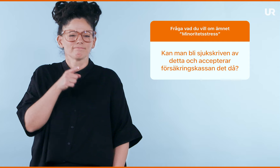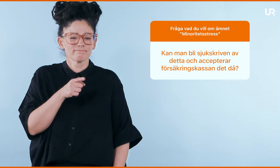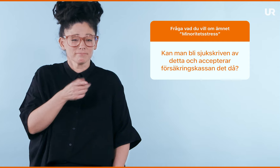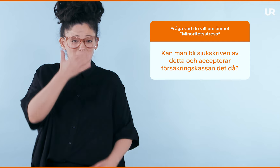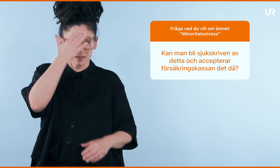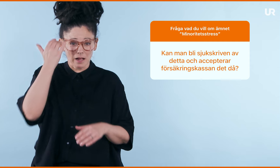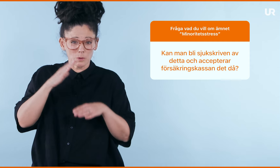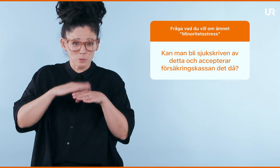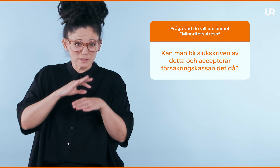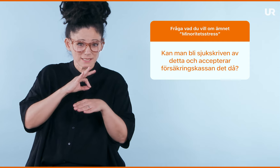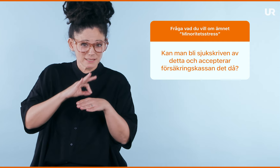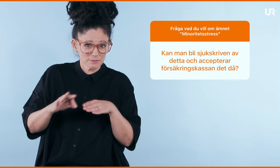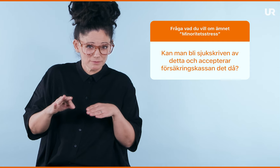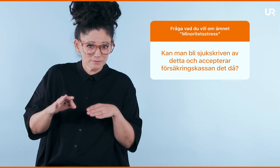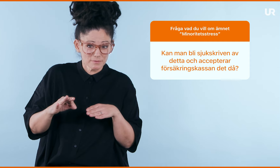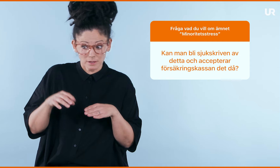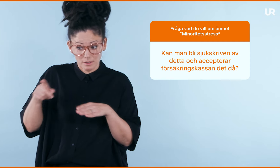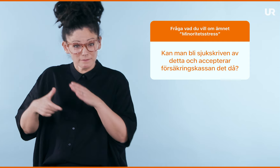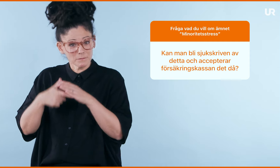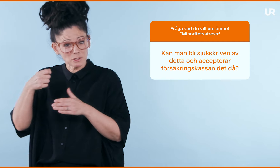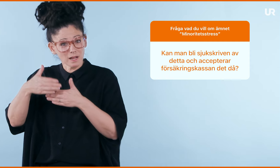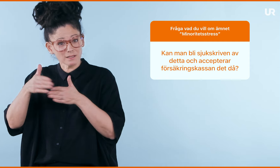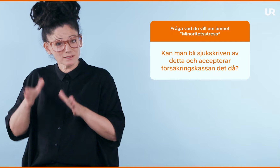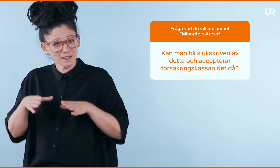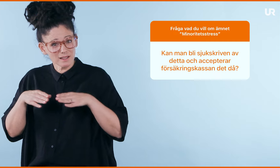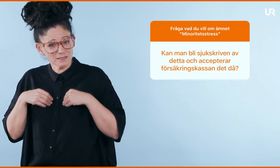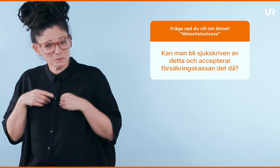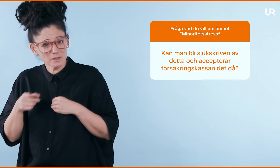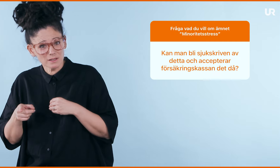Kan man bli sjukskriven av detta och accepterar Försäkringskassan det då?